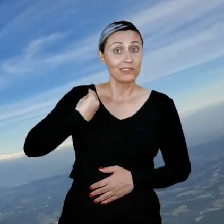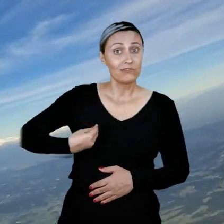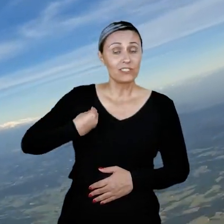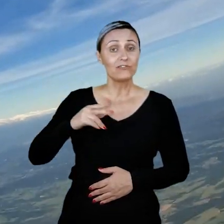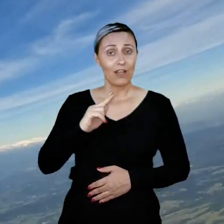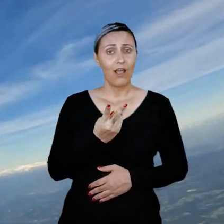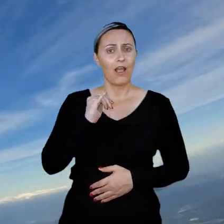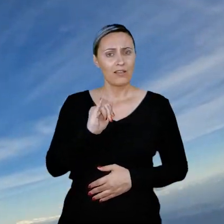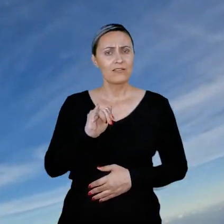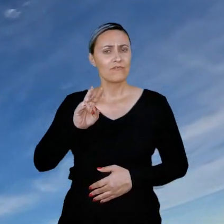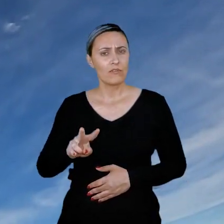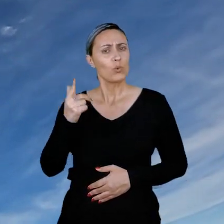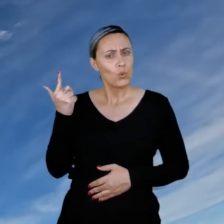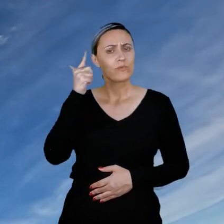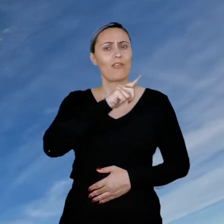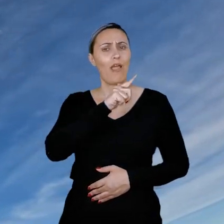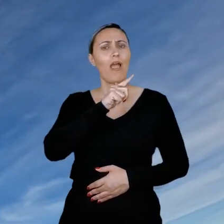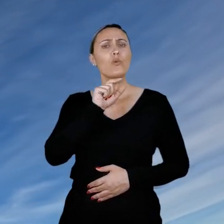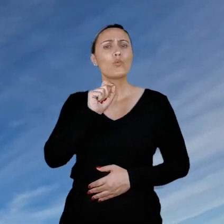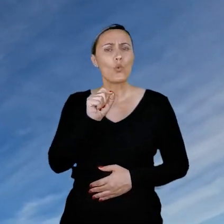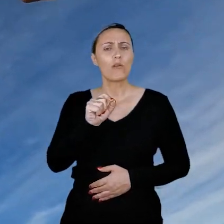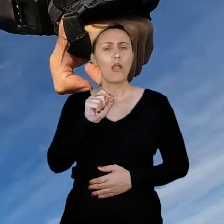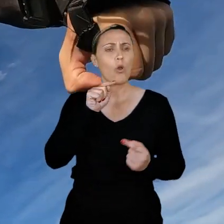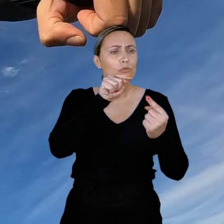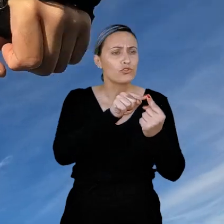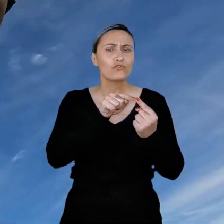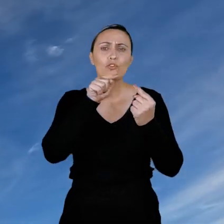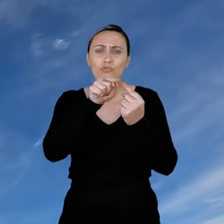e conseguir atingir de um a um a quebra do preconceito e da discriminação.